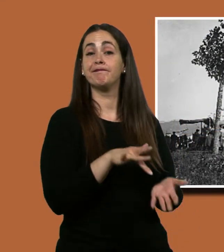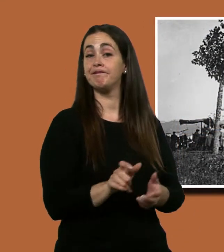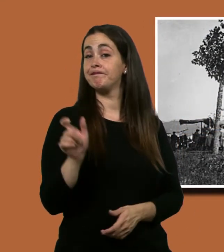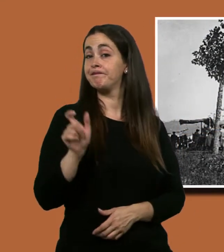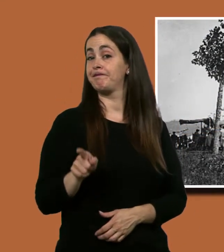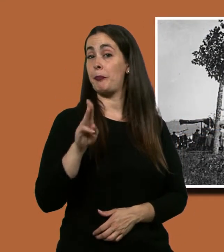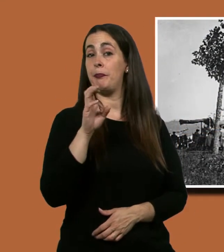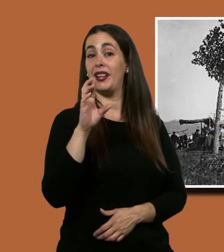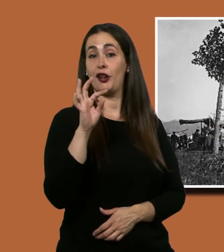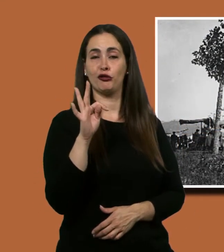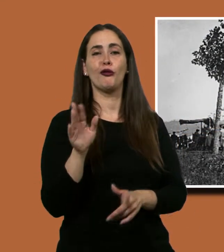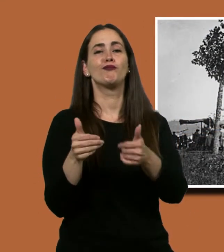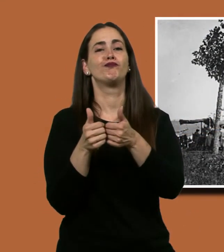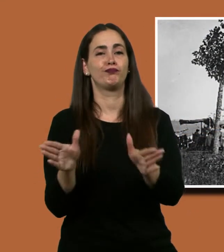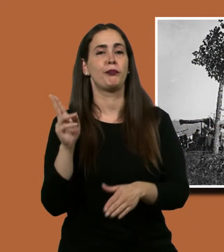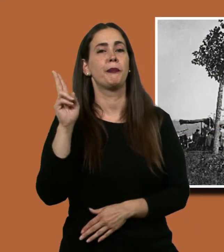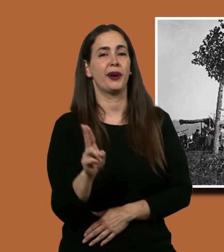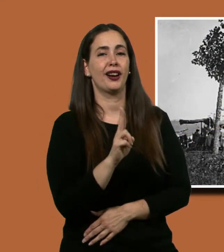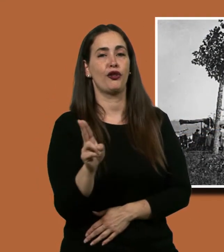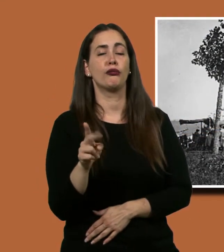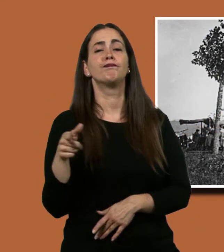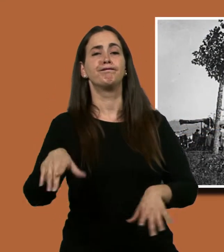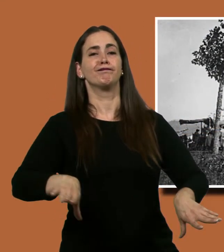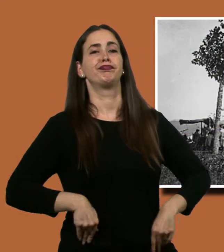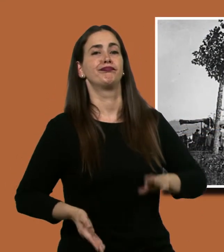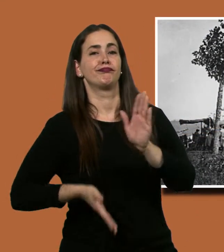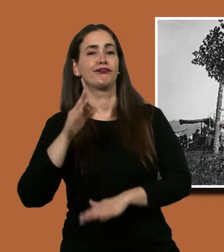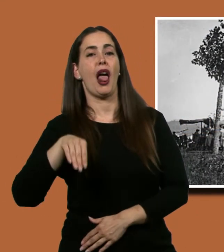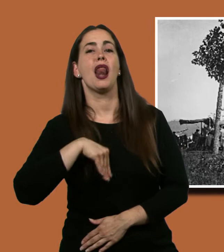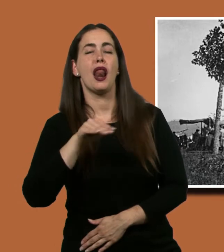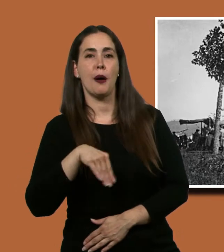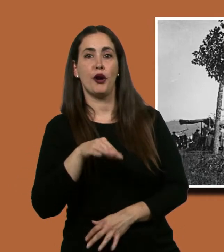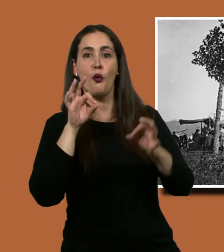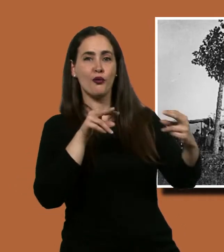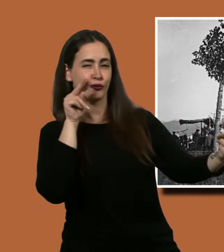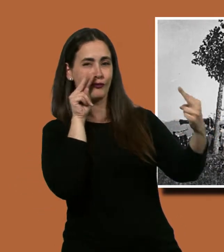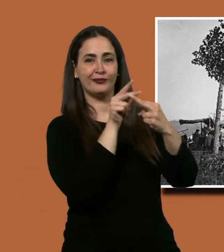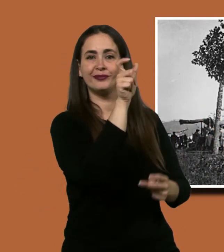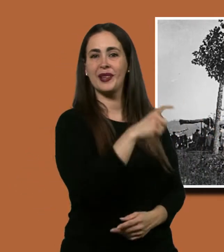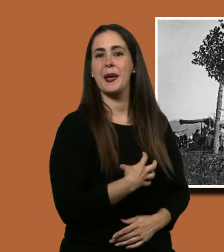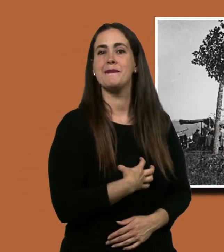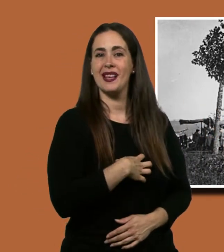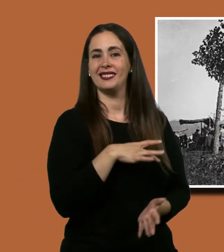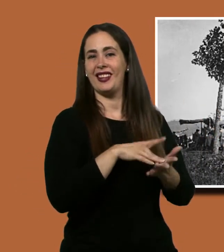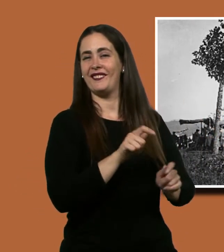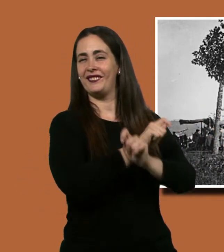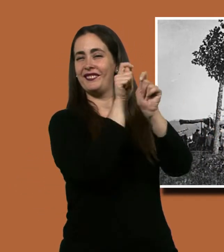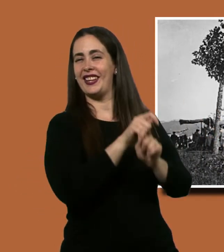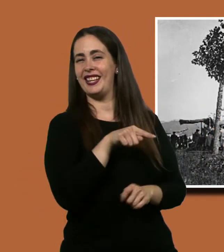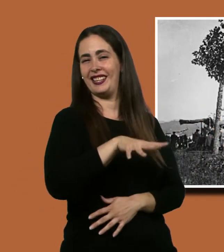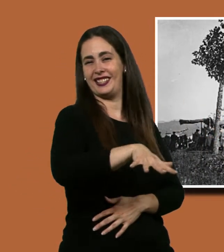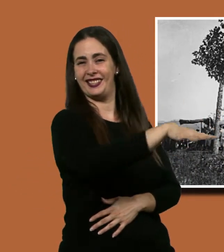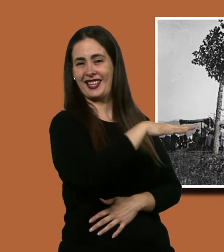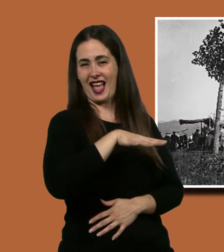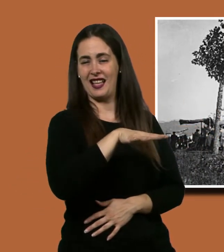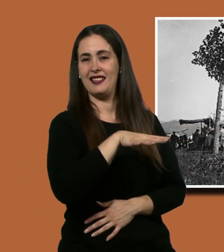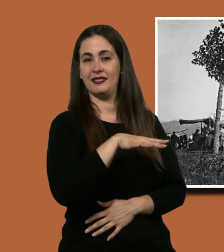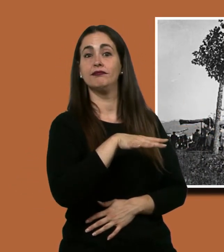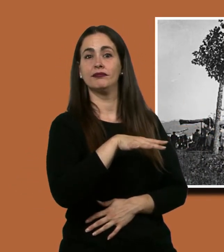Quan en Perot ja ha decidit acceptar l’indult i anar-se’n a Nàpols, coincideix amb la Mercè a la fira de l’Hostal del Vilar.